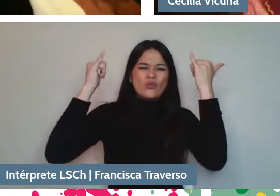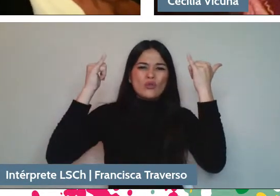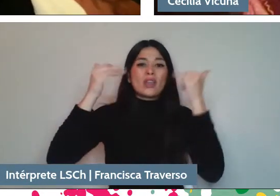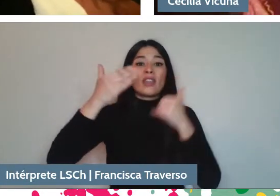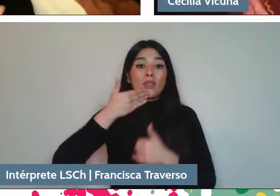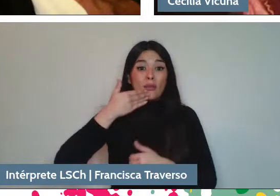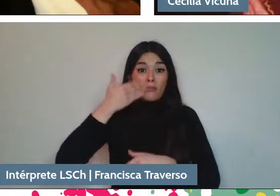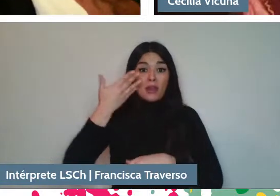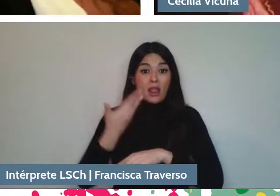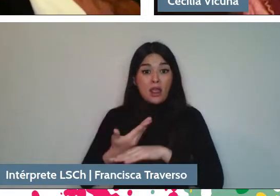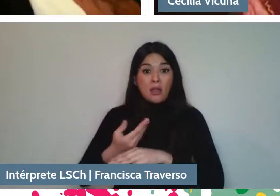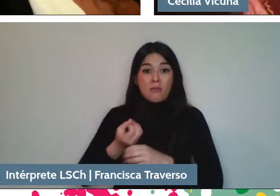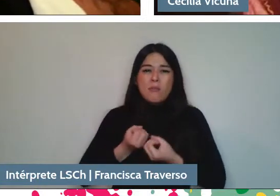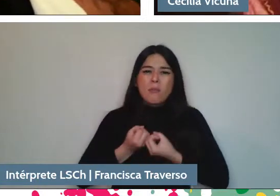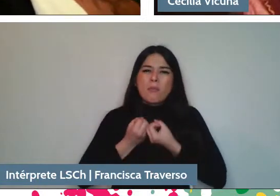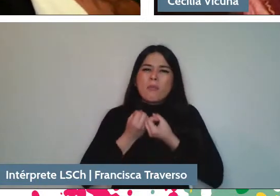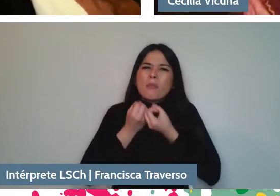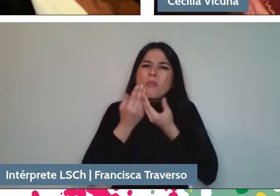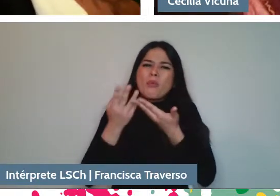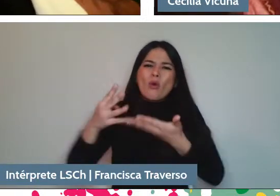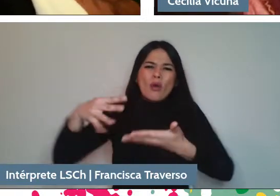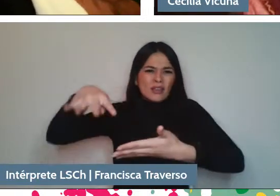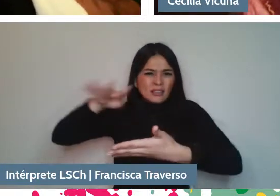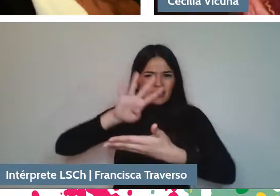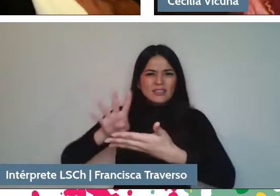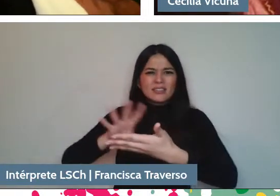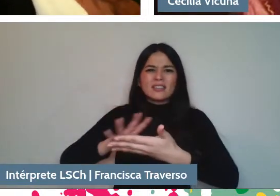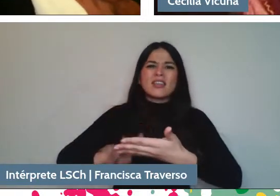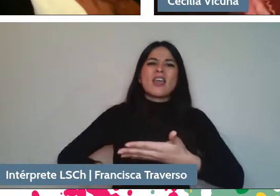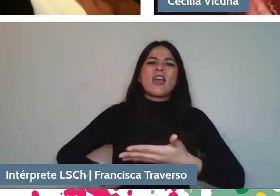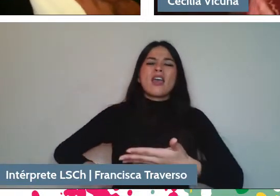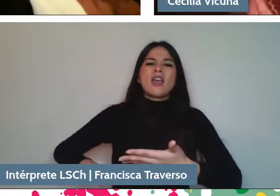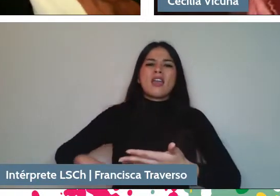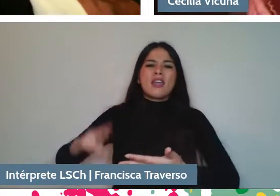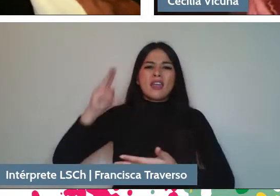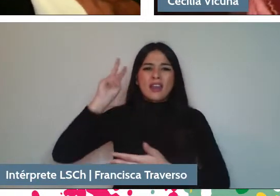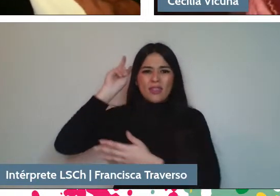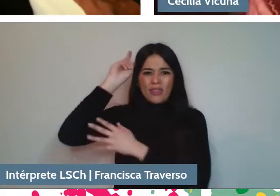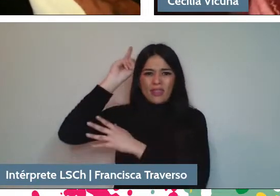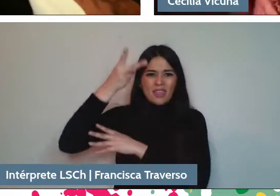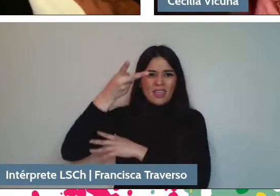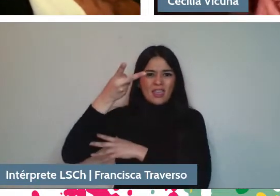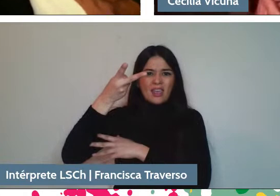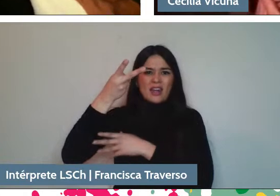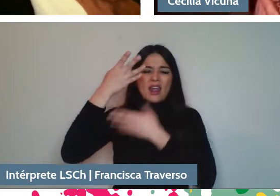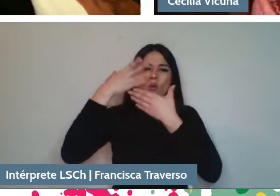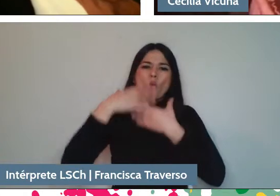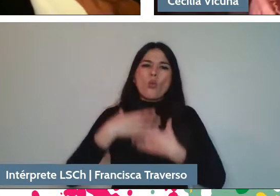que también está en esos cuerpos afros mestizos.